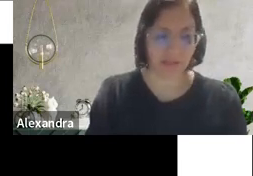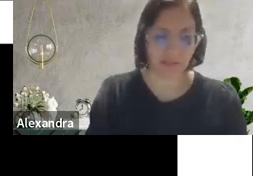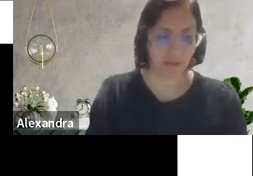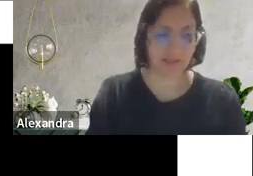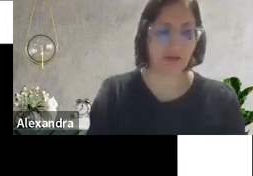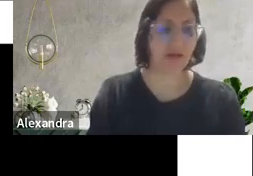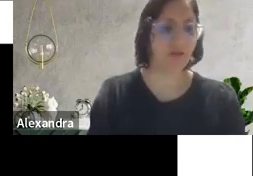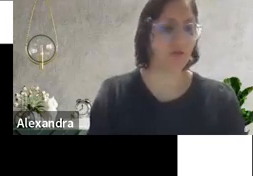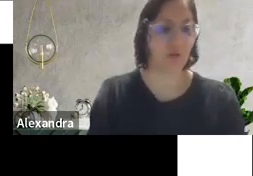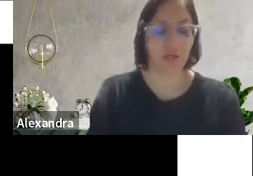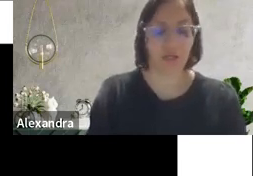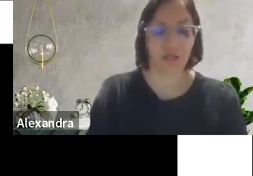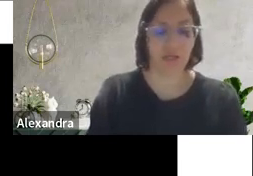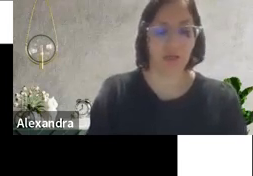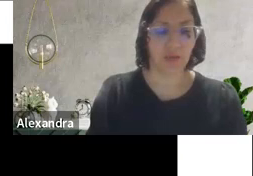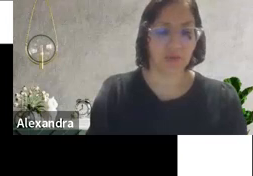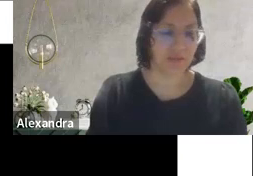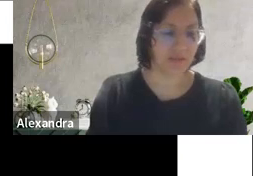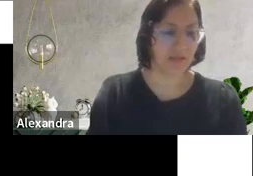Si quieren estar informadas, ¿verdad? También es otro recurso. Ale Te doy la palabra para que platiques, una hoja de. Sí. Muchas gracias, rapidito que ya estamos con el tiempo para dejar preguntas. Si está esta hoja de consejos que se están poniendo en él, lo vamos a poner en el también es rapidita. Es un hoja a menciona su nombre de consejos que la es específicamente como a para la parte escolar.